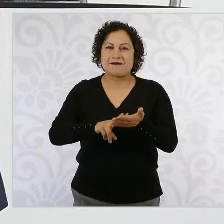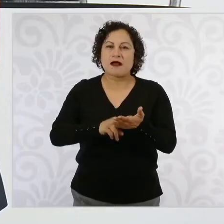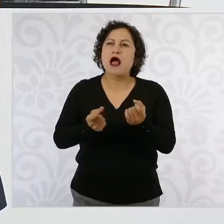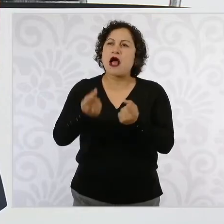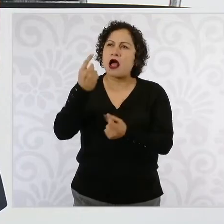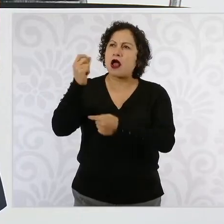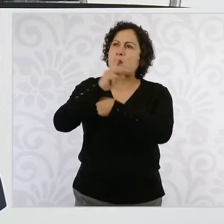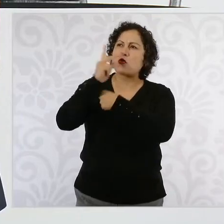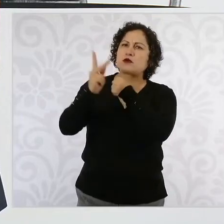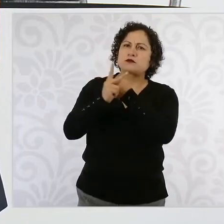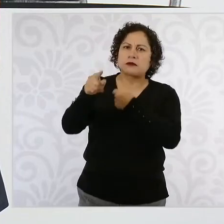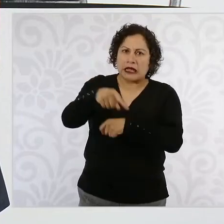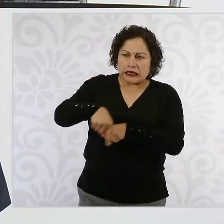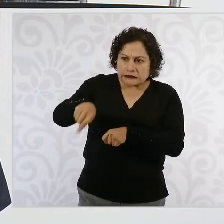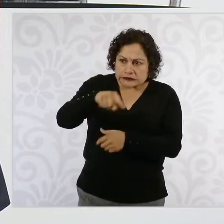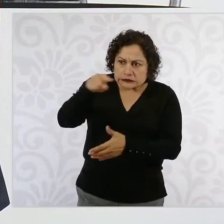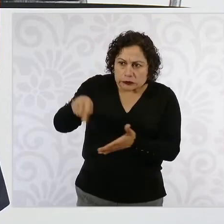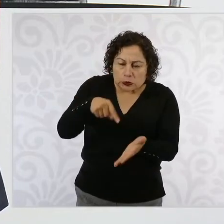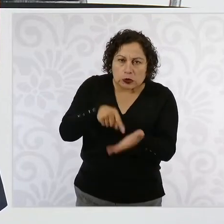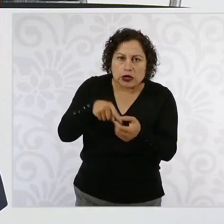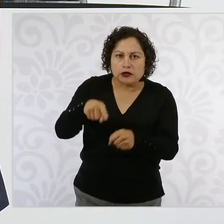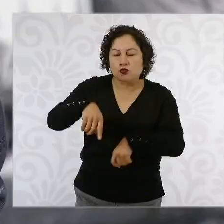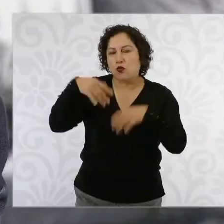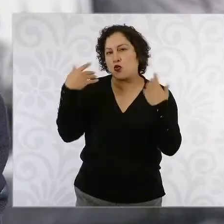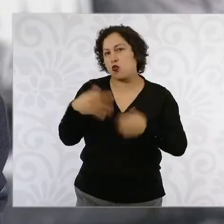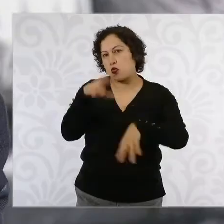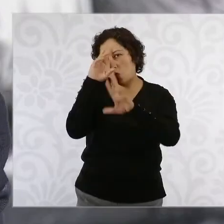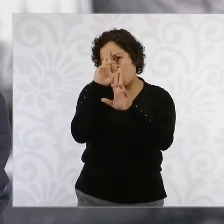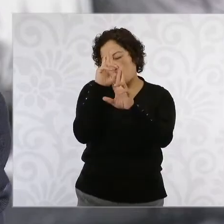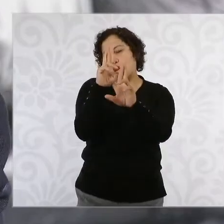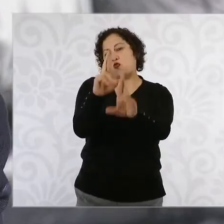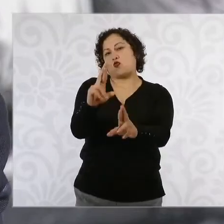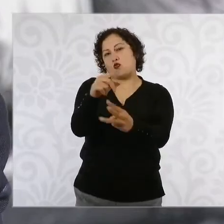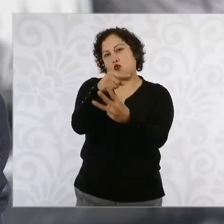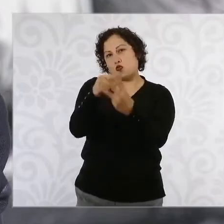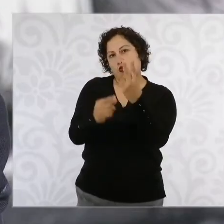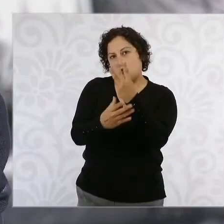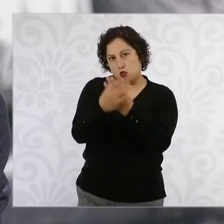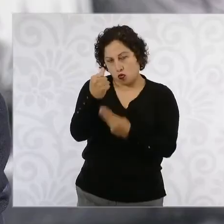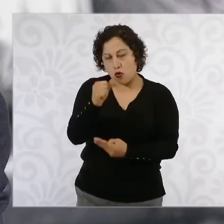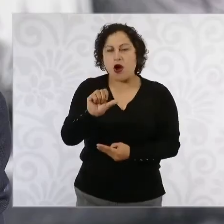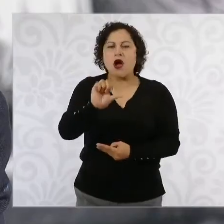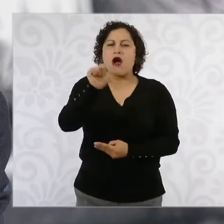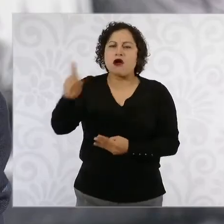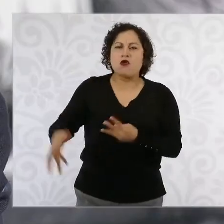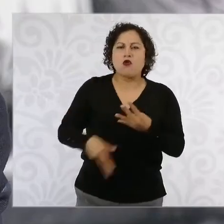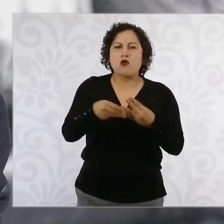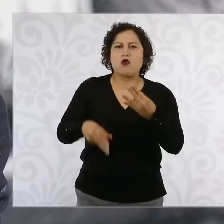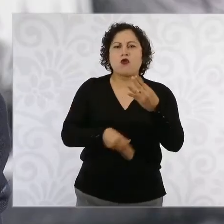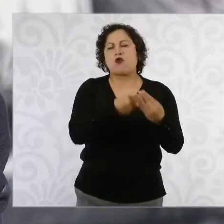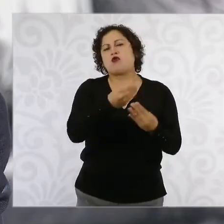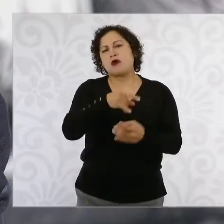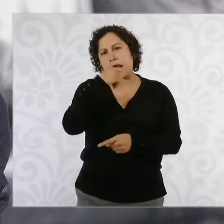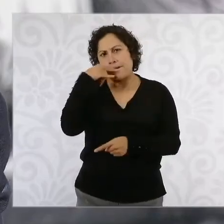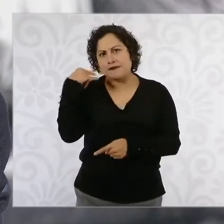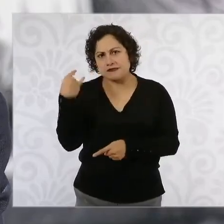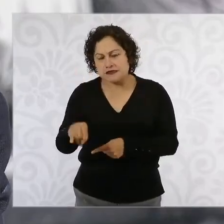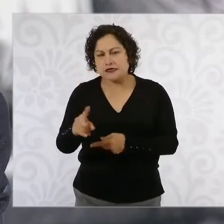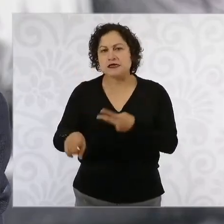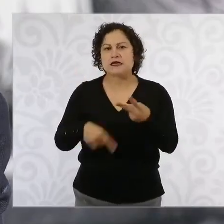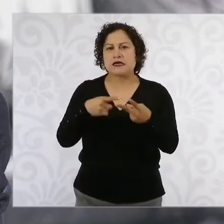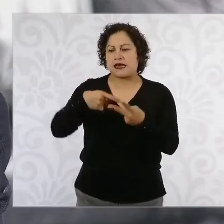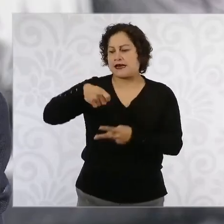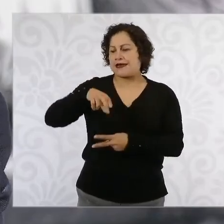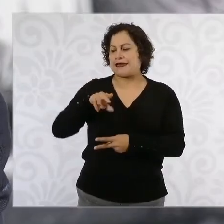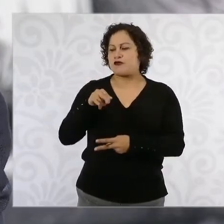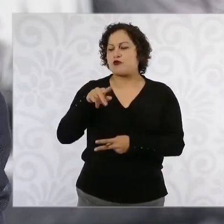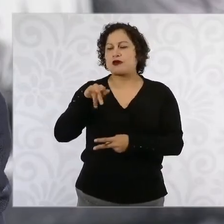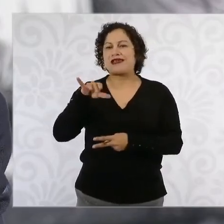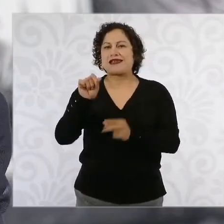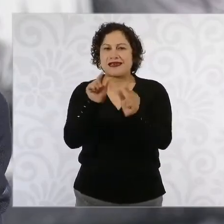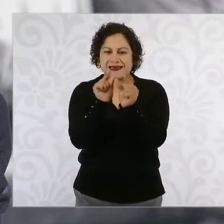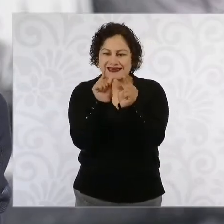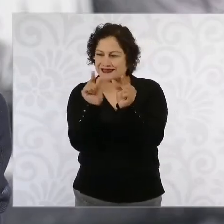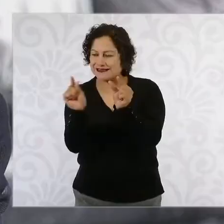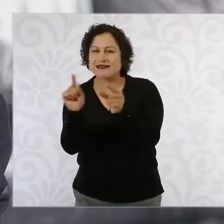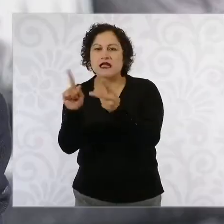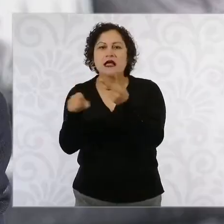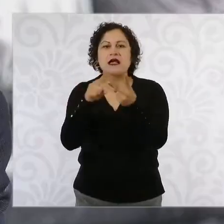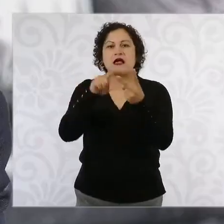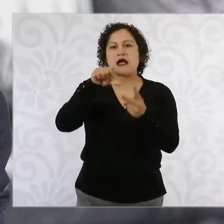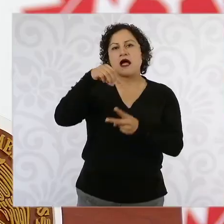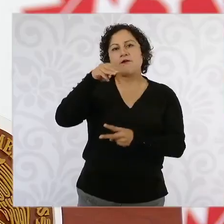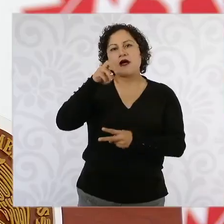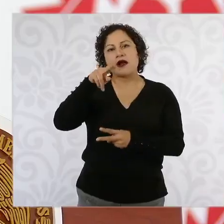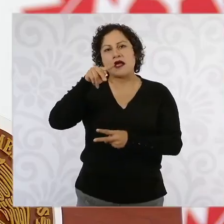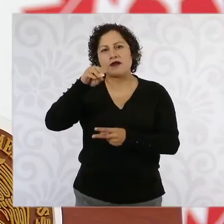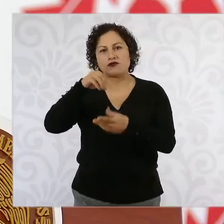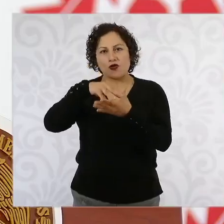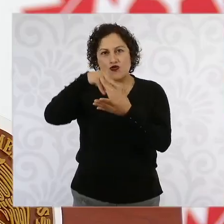Sagrada y además de muchas otras plantas el chile los quintoniles el amaranto los nopales los agabes